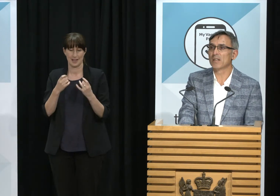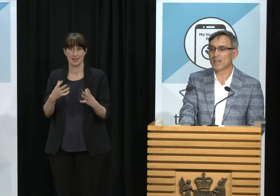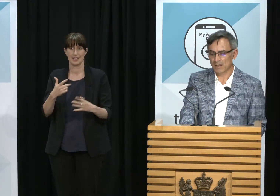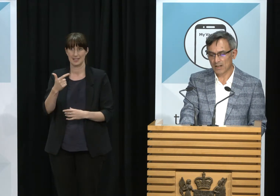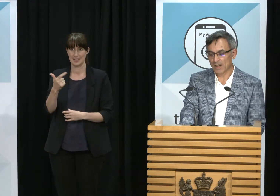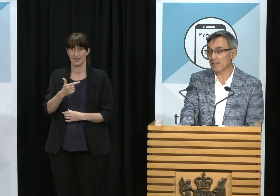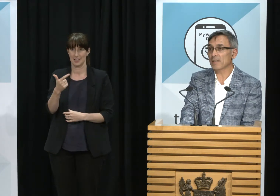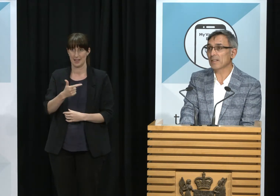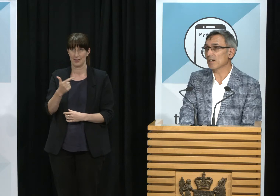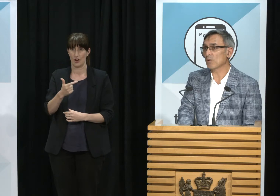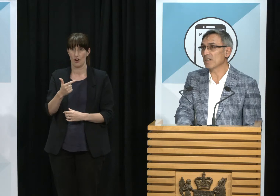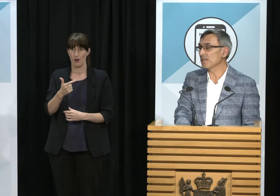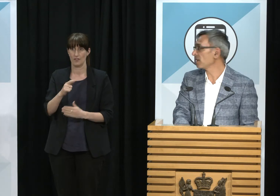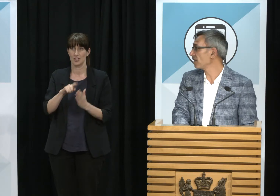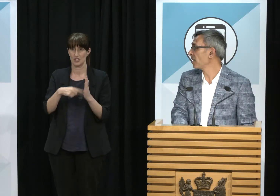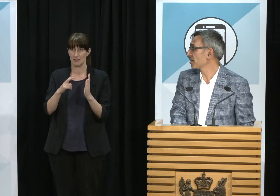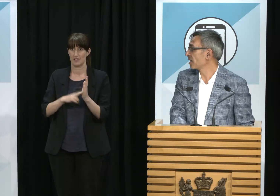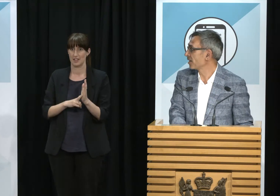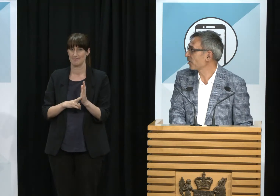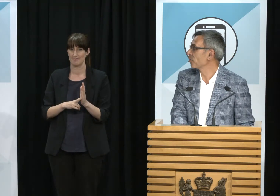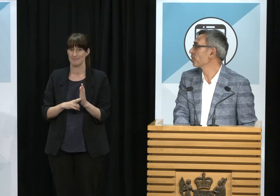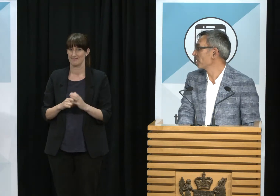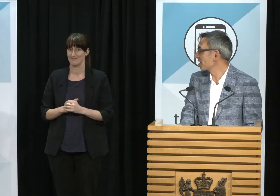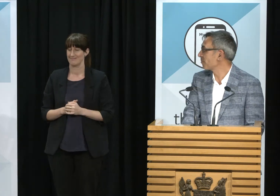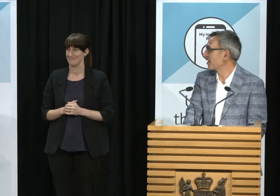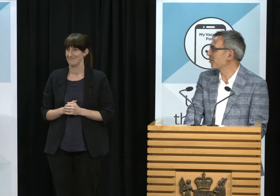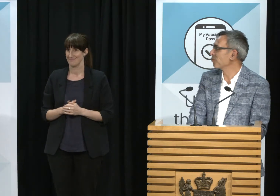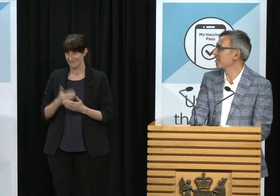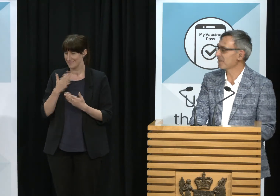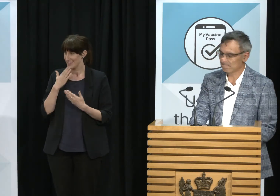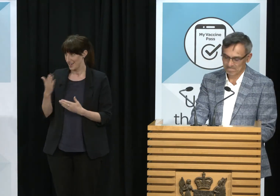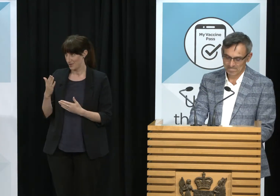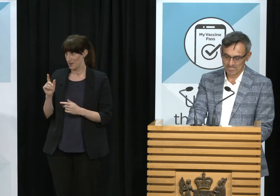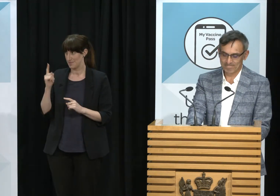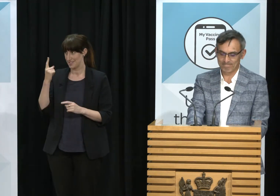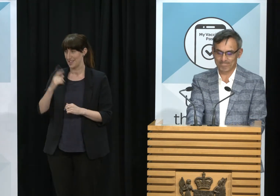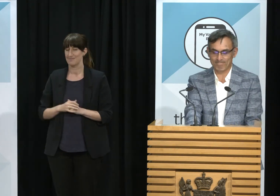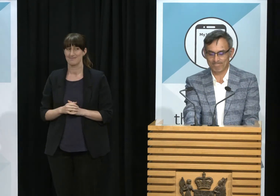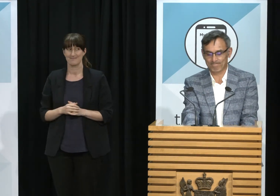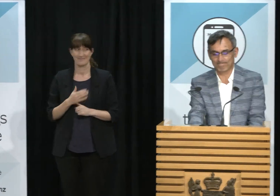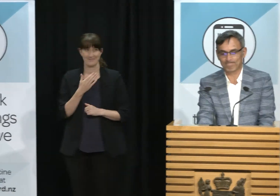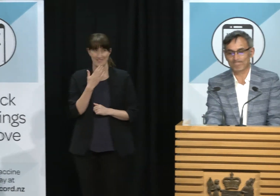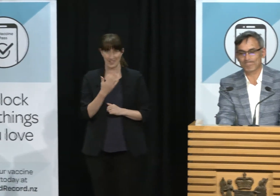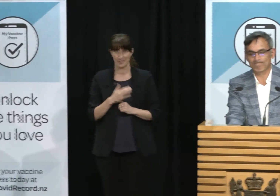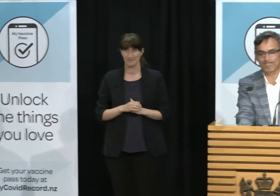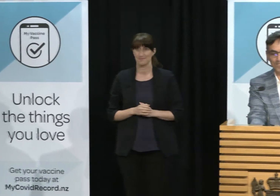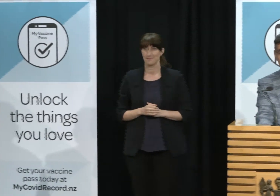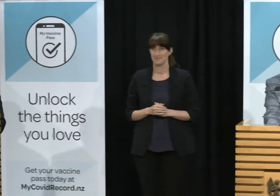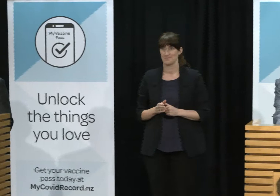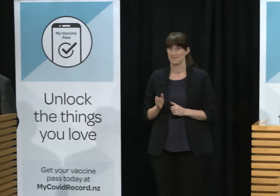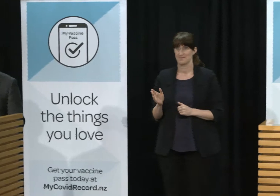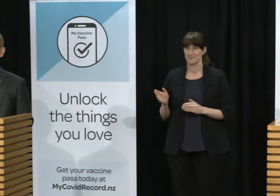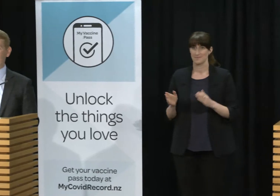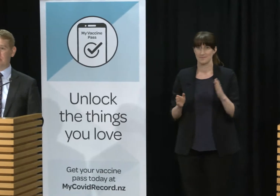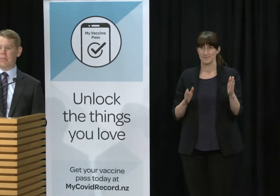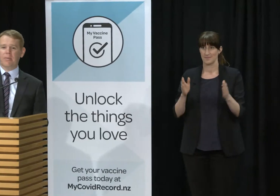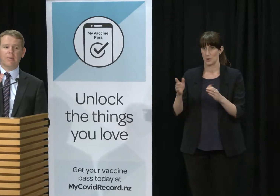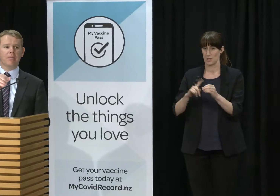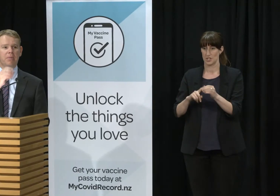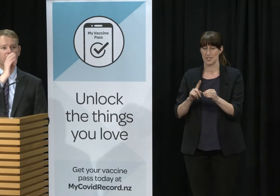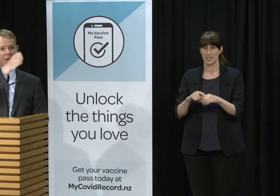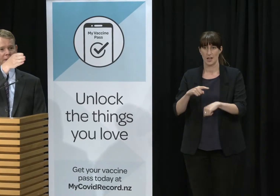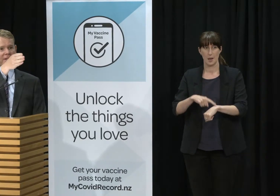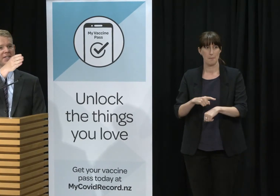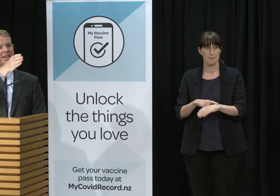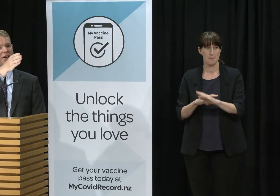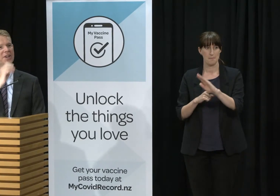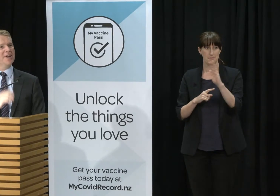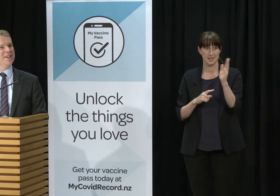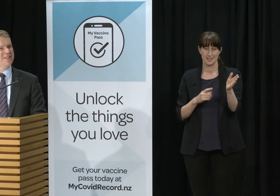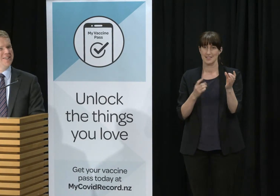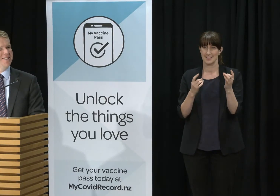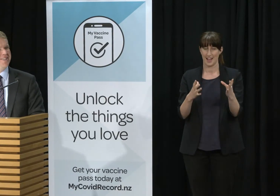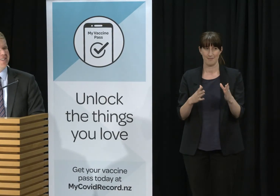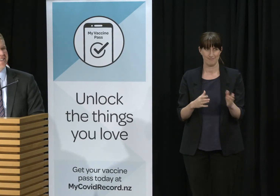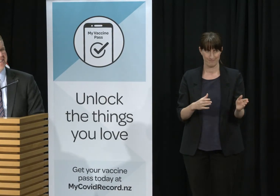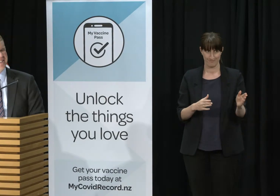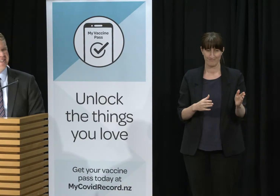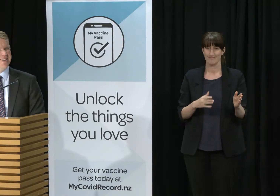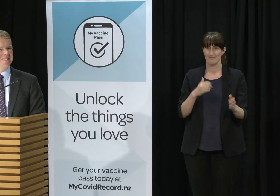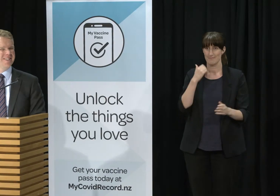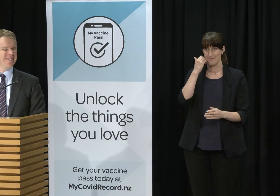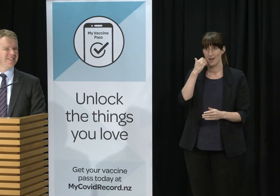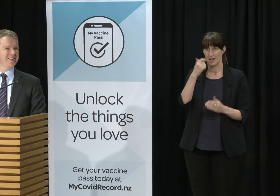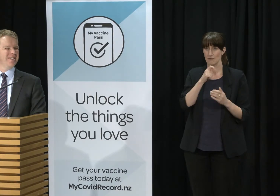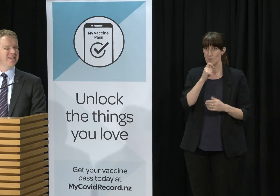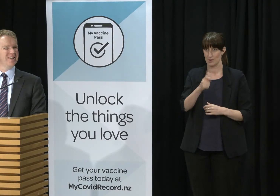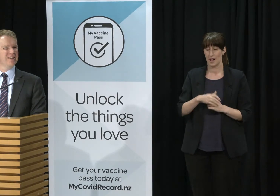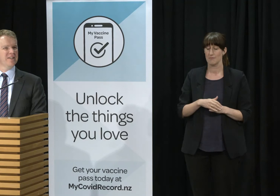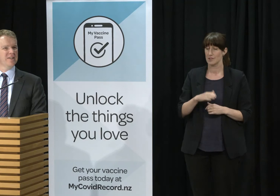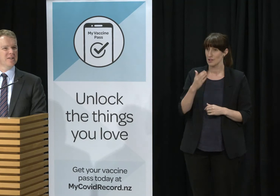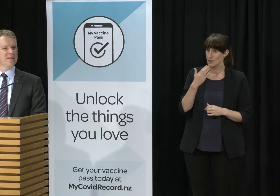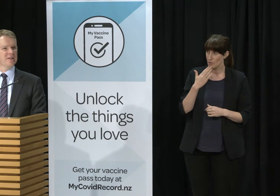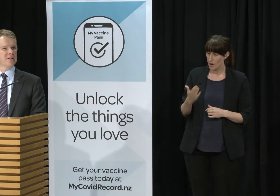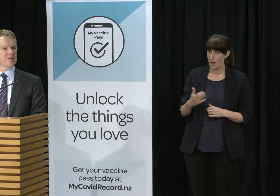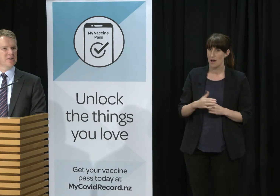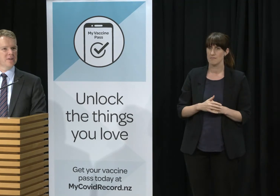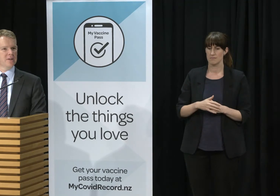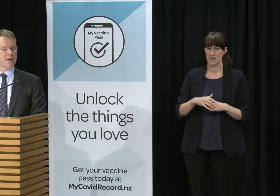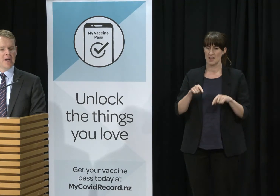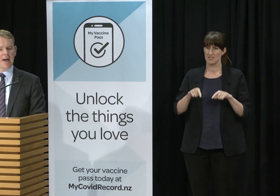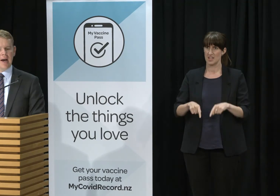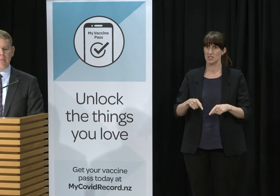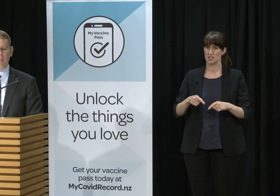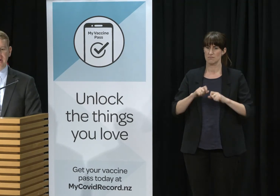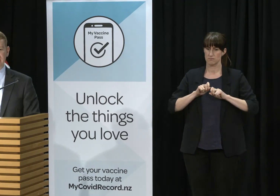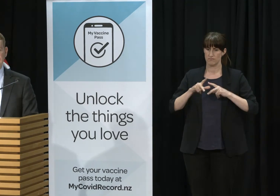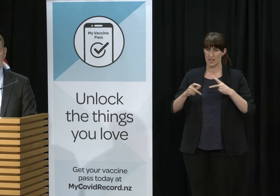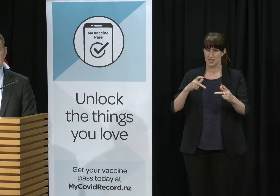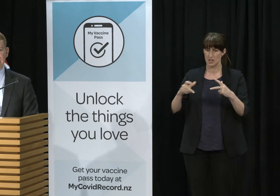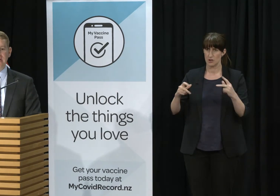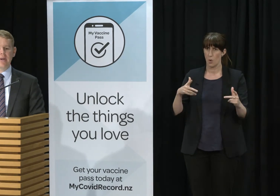Bauer Mari -- -- na te Maori,